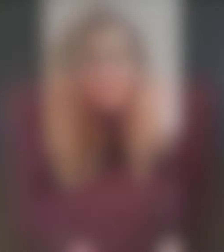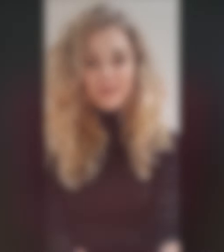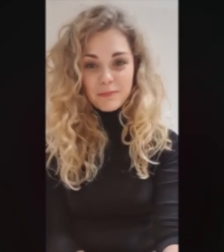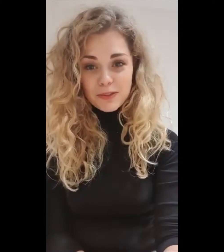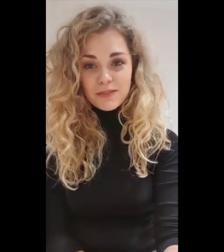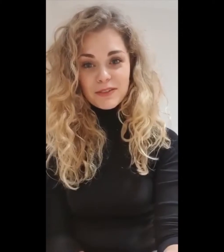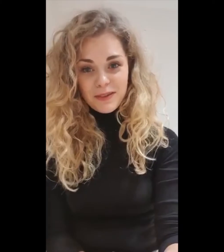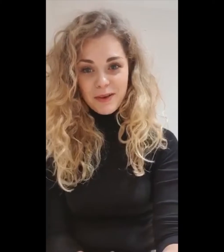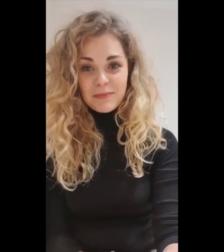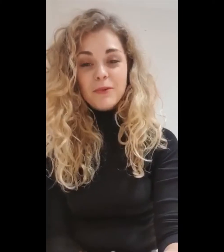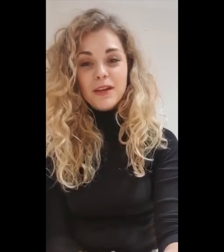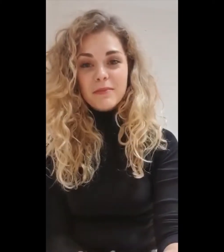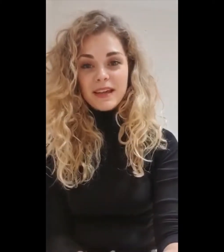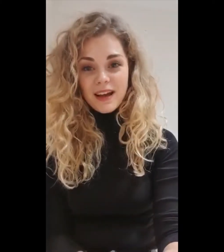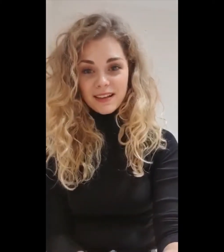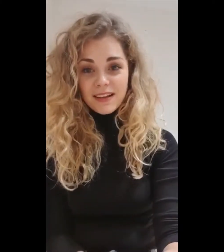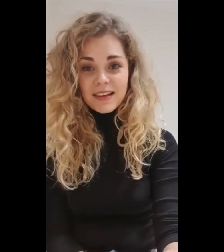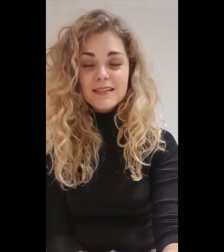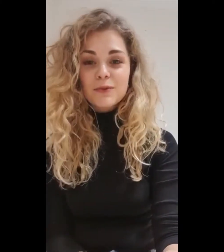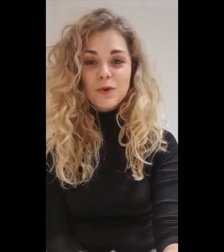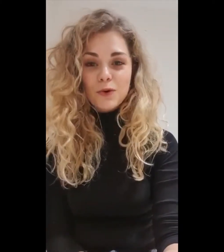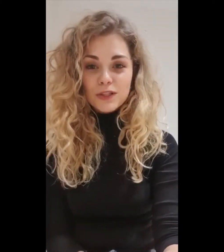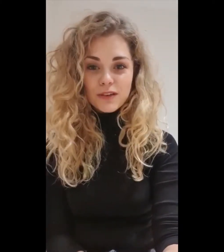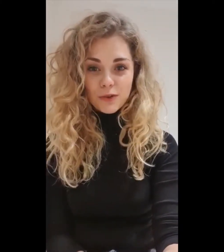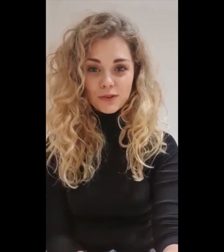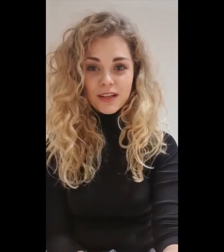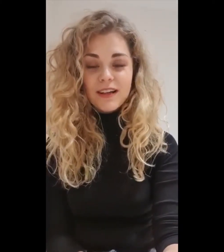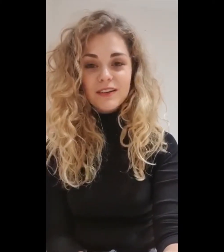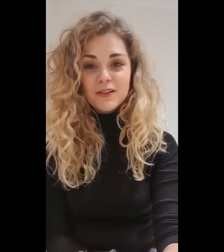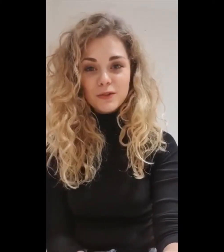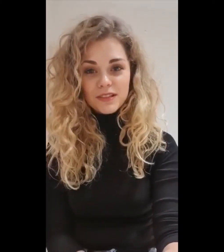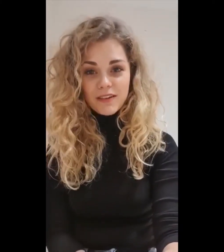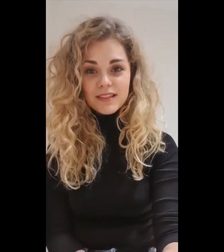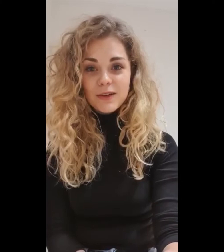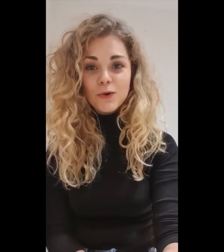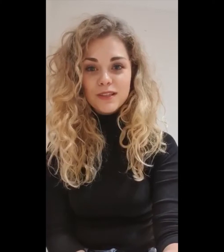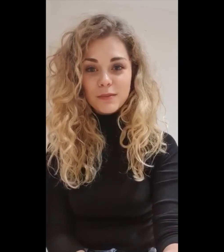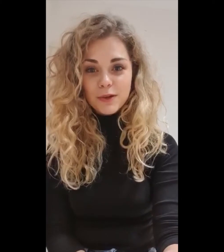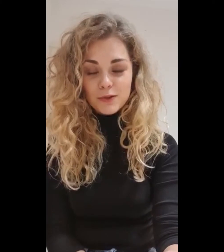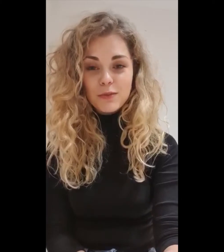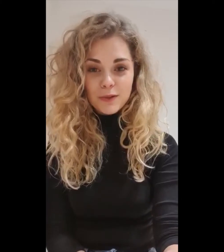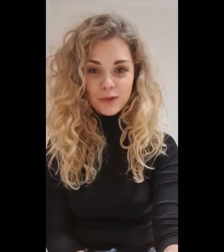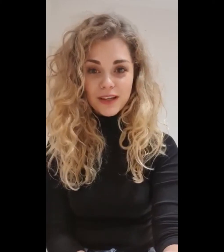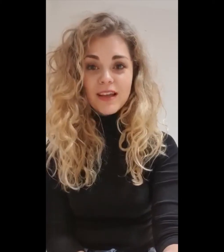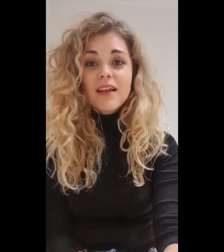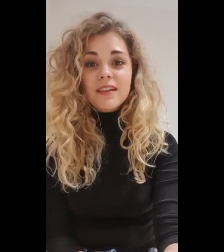Lijepi pozdrav svima! Moje ime je Ana i ja sam dugogodišnja volonterka Hrvatskog saveza gluhoslijepih osoba "Dodir".